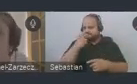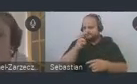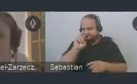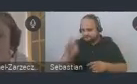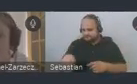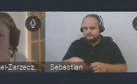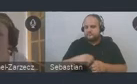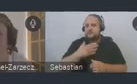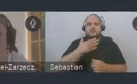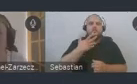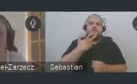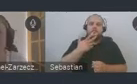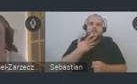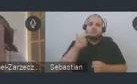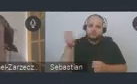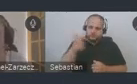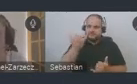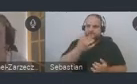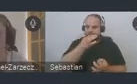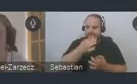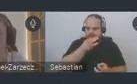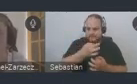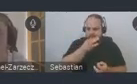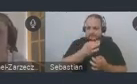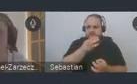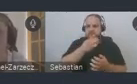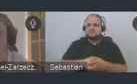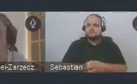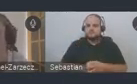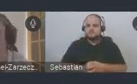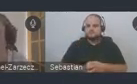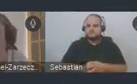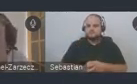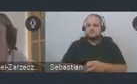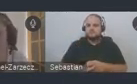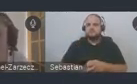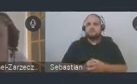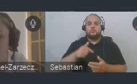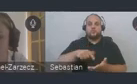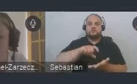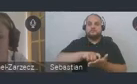że nie ma głupich pytań. Że to, co się dzieje na tej sali, zostaje tutaj,